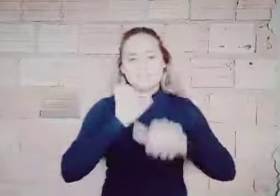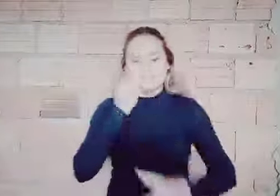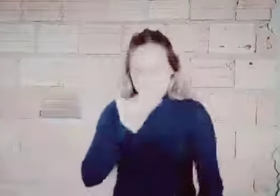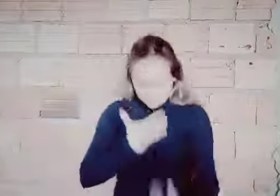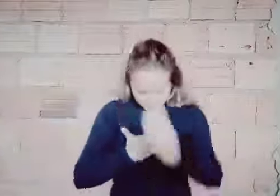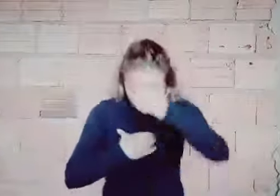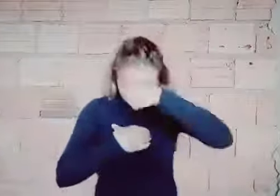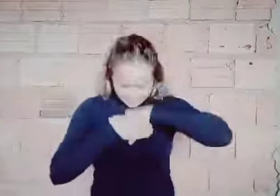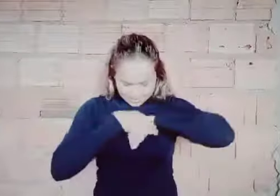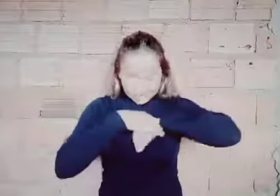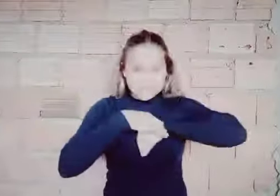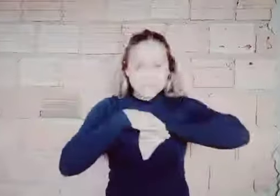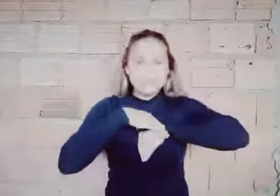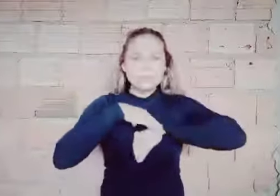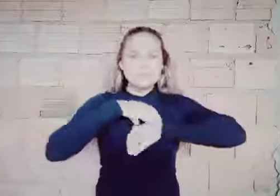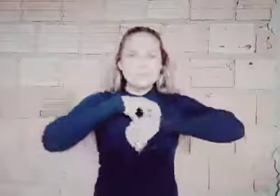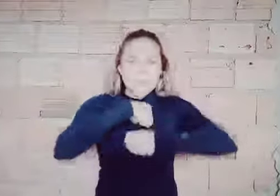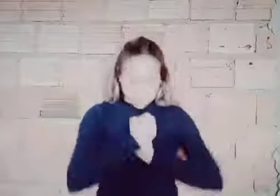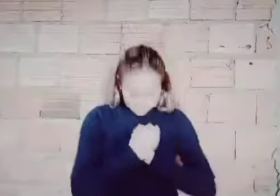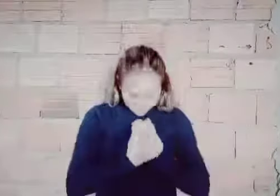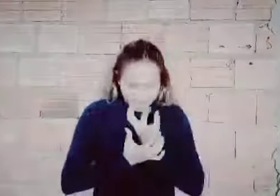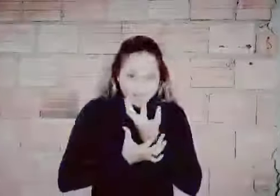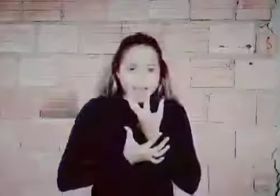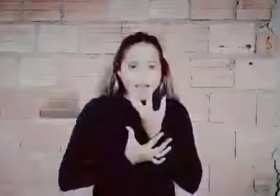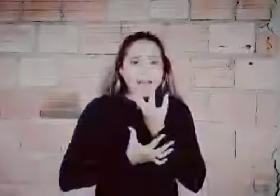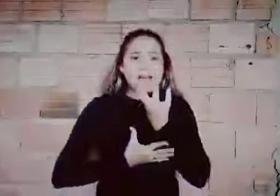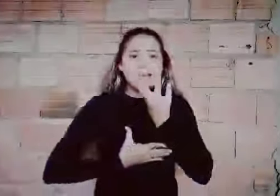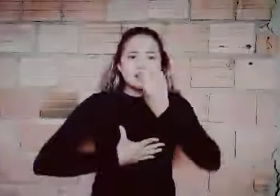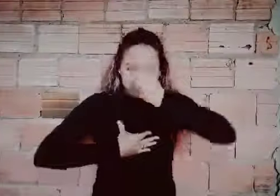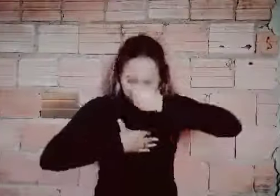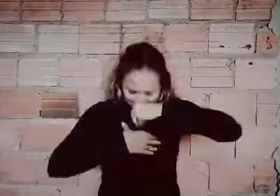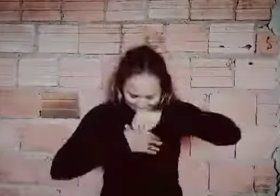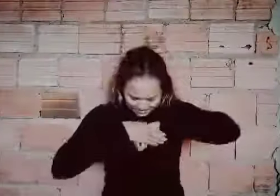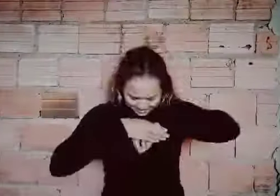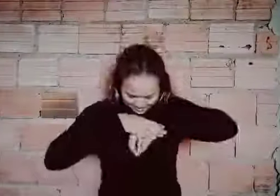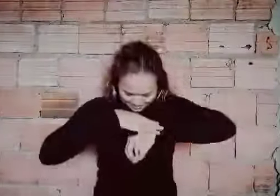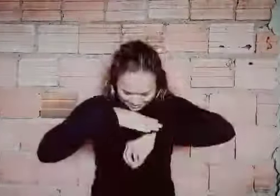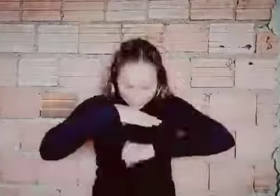De dentro pra fora, de dentro pra fora